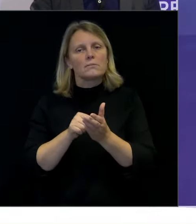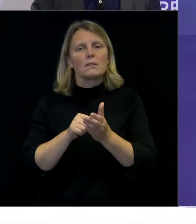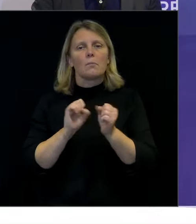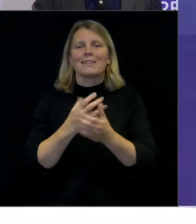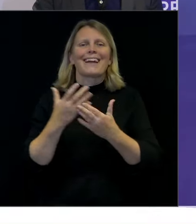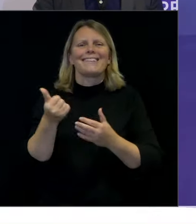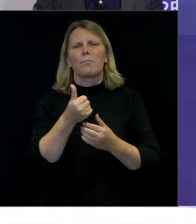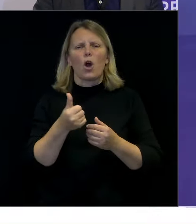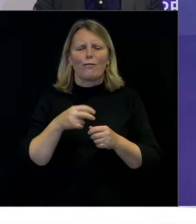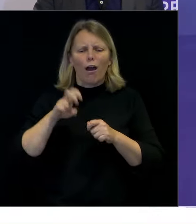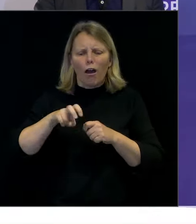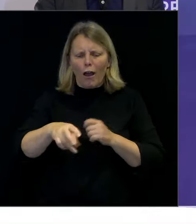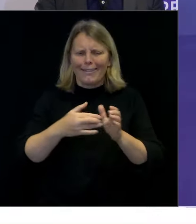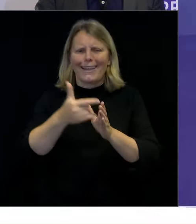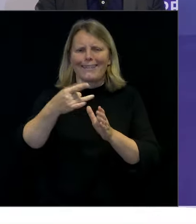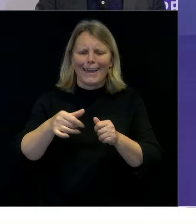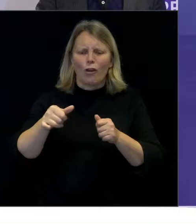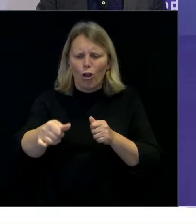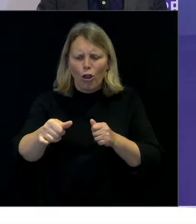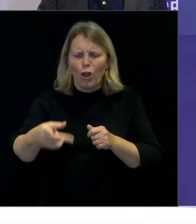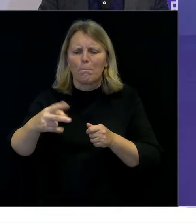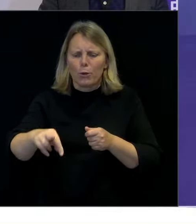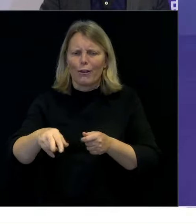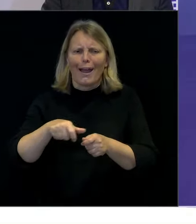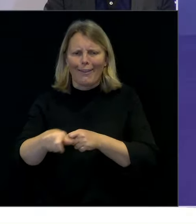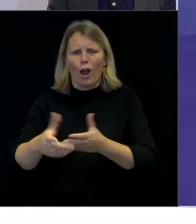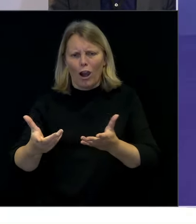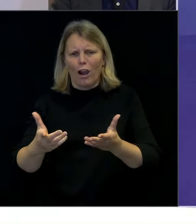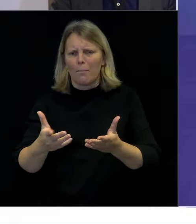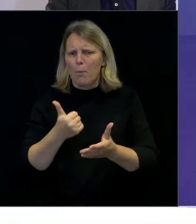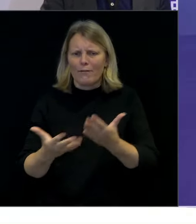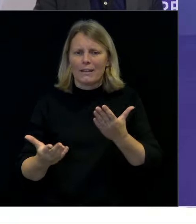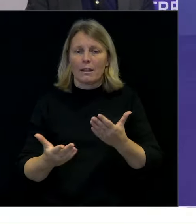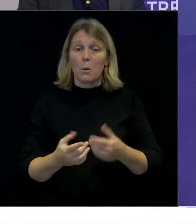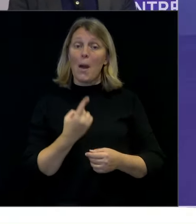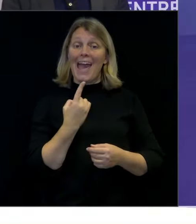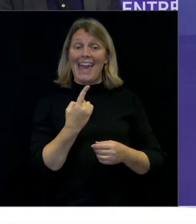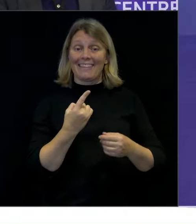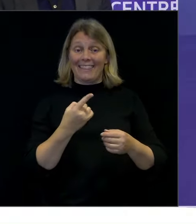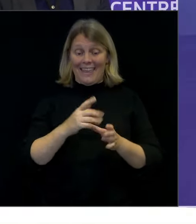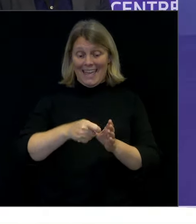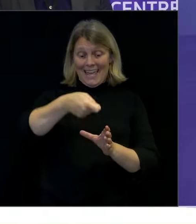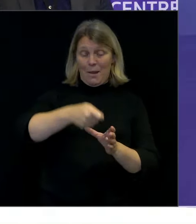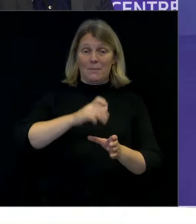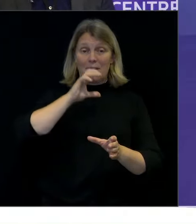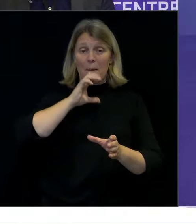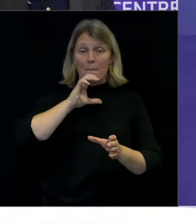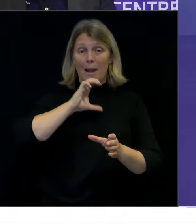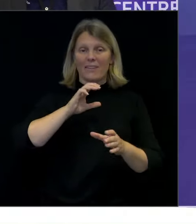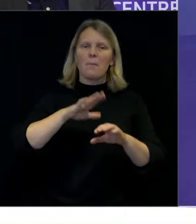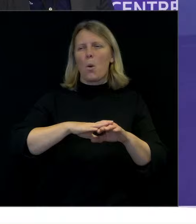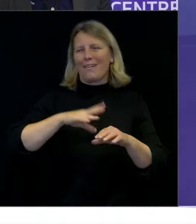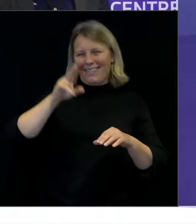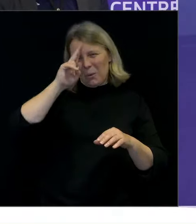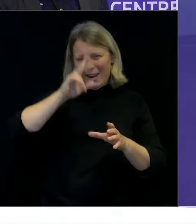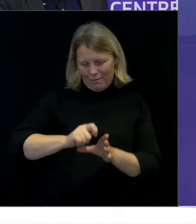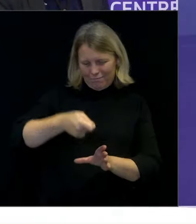fjärrkontrollen togs från början fram för att man inte kunda röra sig fram till TV:n.